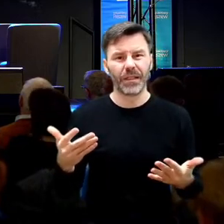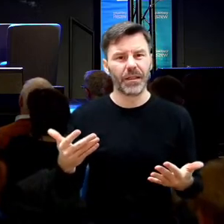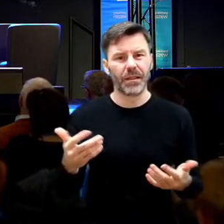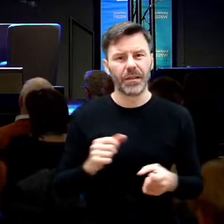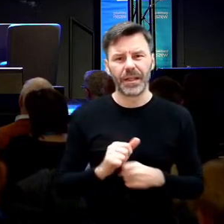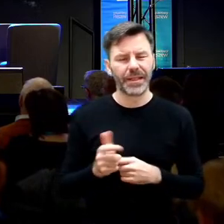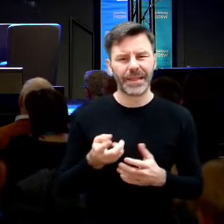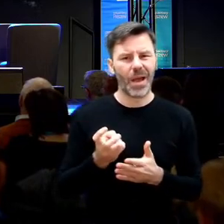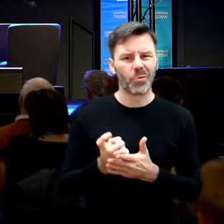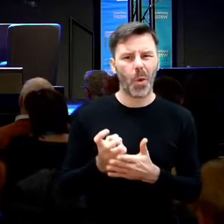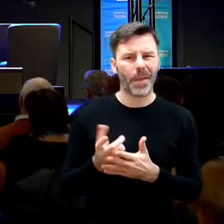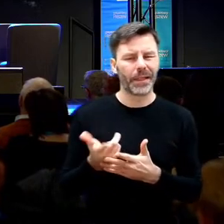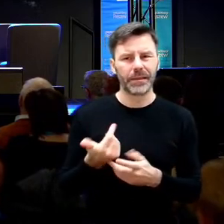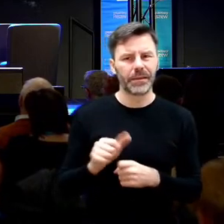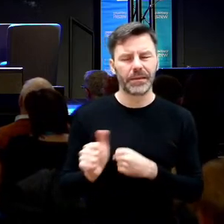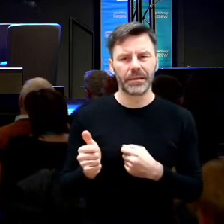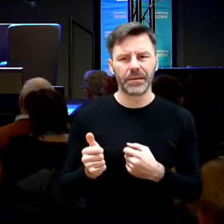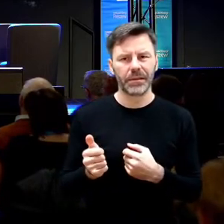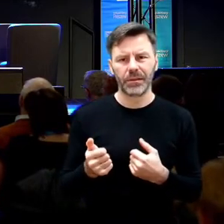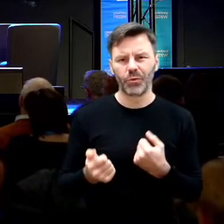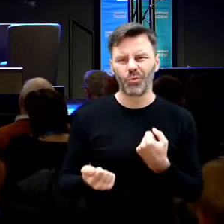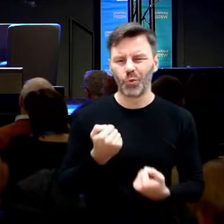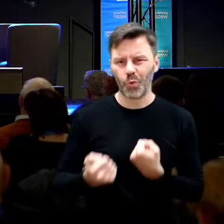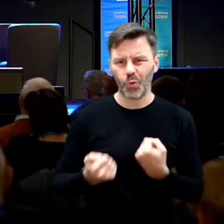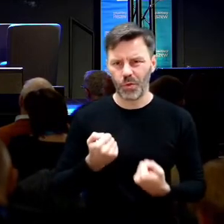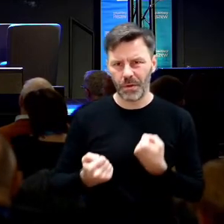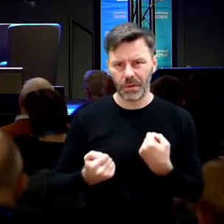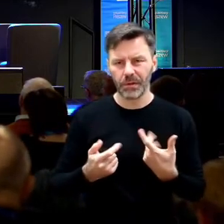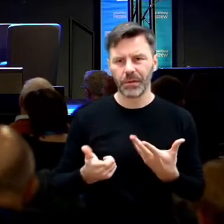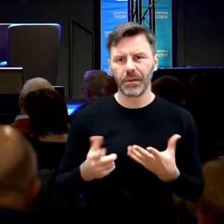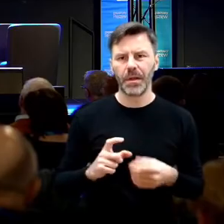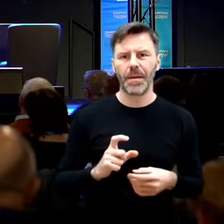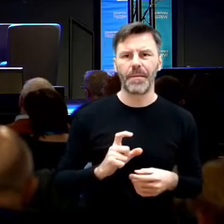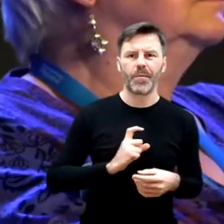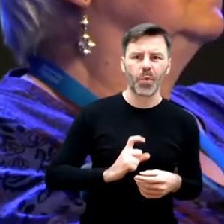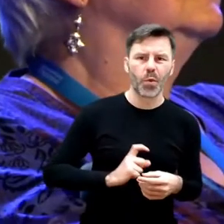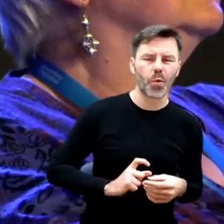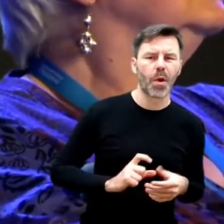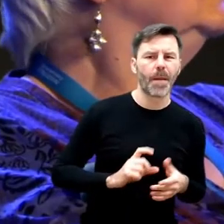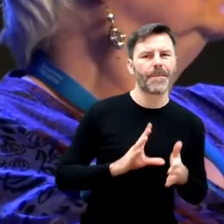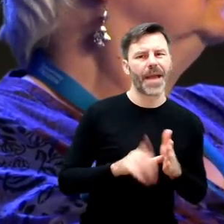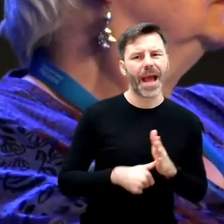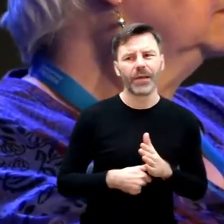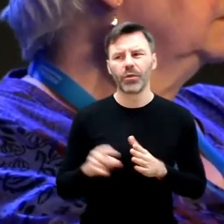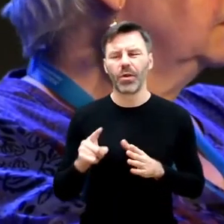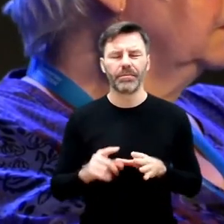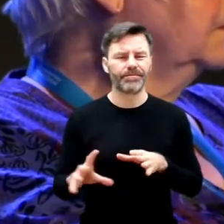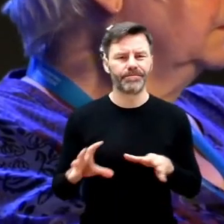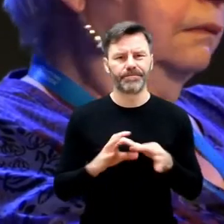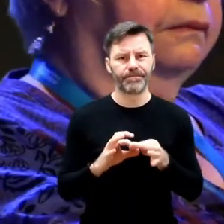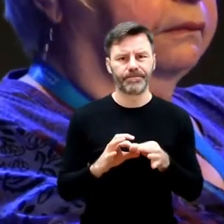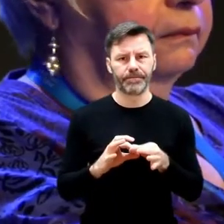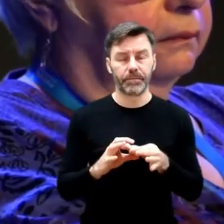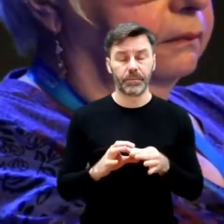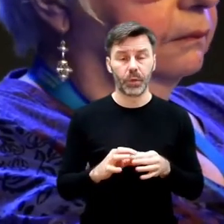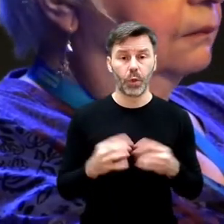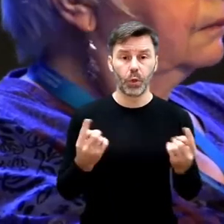Nie jest tak łatwo jednak się oderwać, zerwać tę pępowinę właśnie z dużym miastem. Super, można wybudować właśnie domek dalej za miastem,